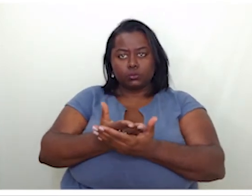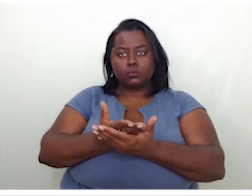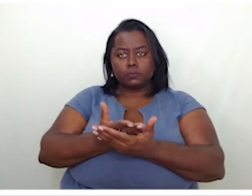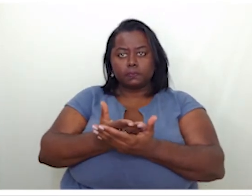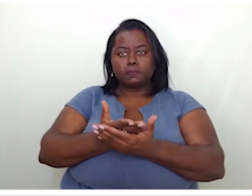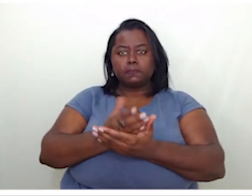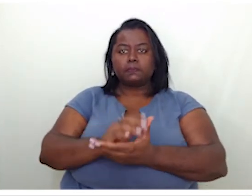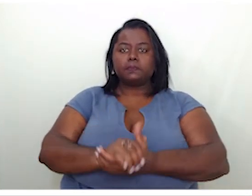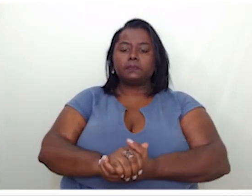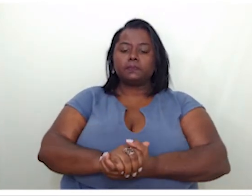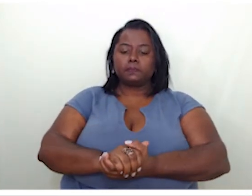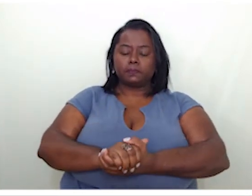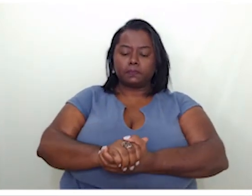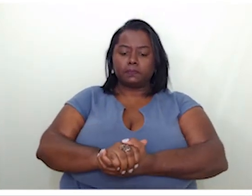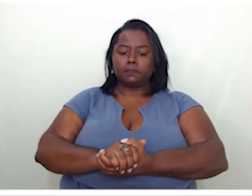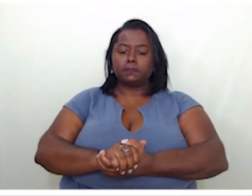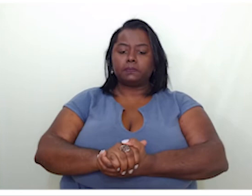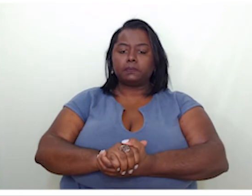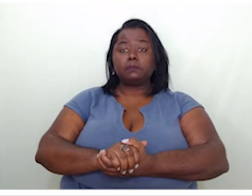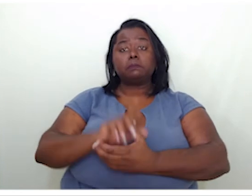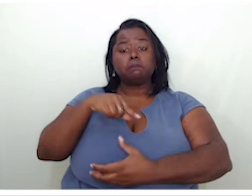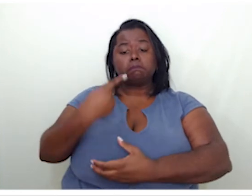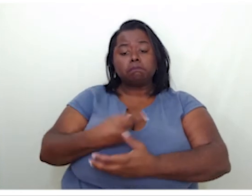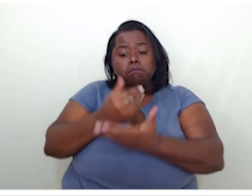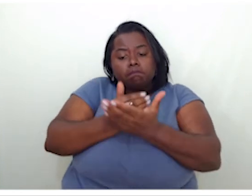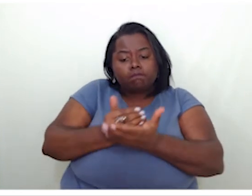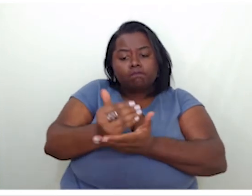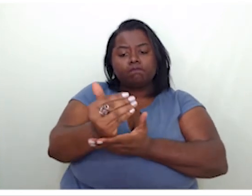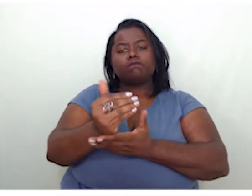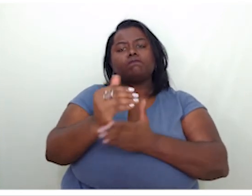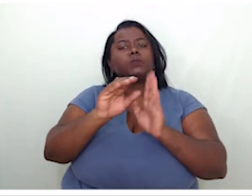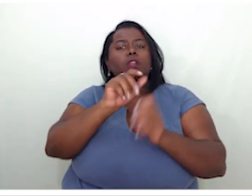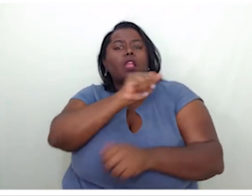Los resultados de la concepción de los estudiantes sobre el aprendizaje entre pares son presentados